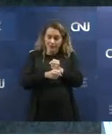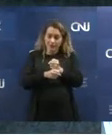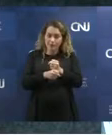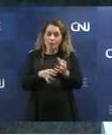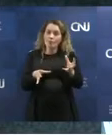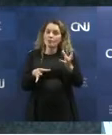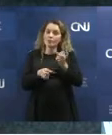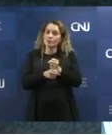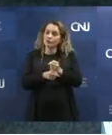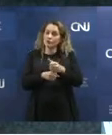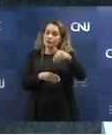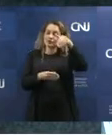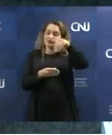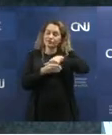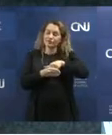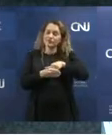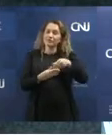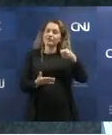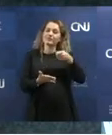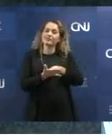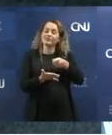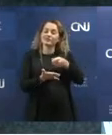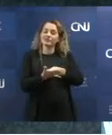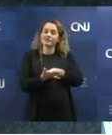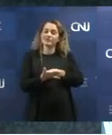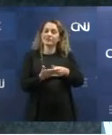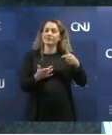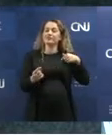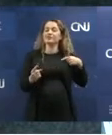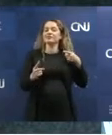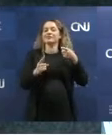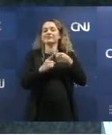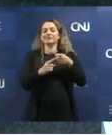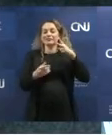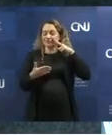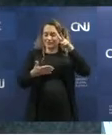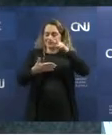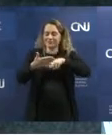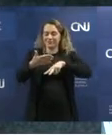afirmando que o objeto da análise são as supostas irregularidades